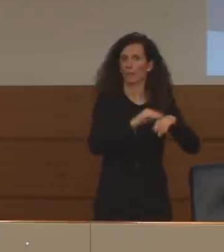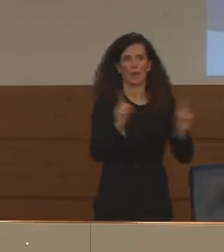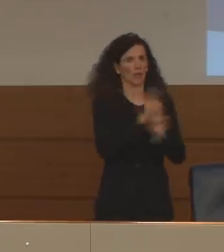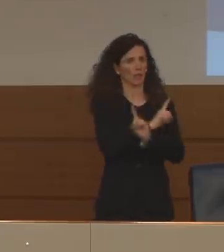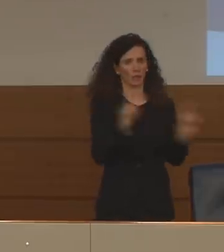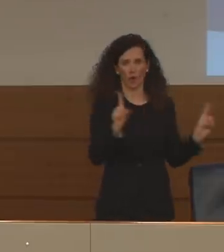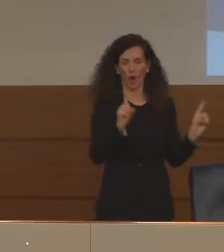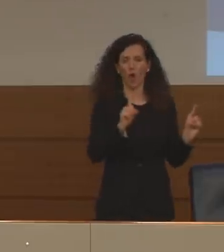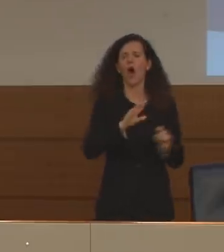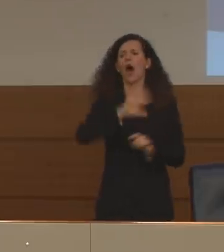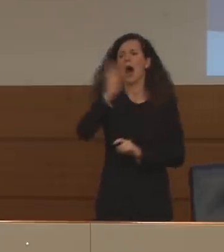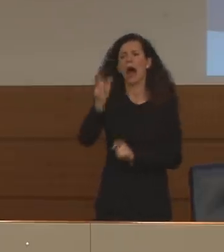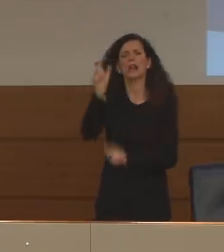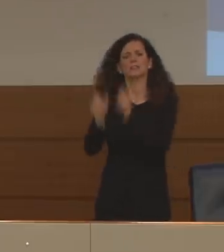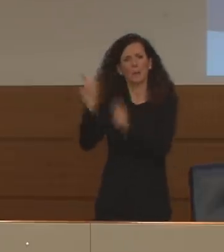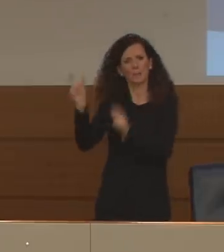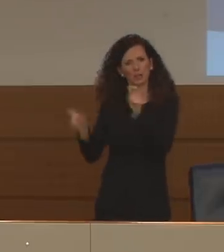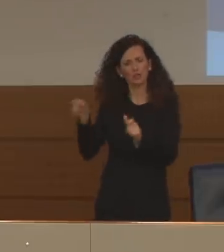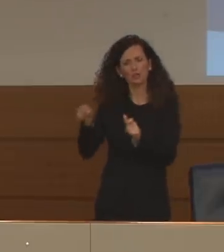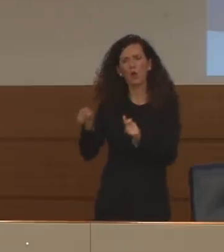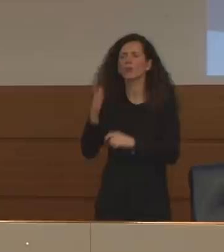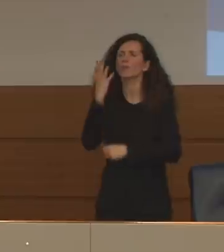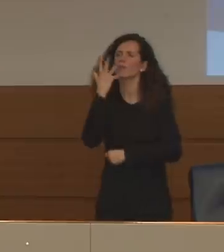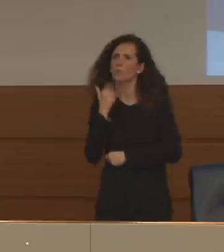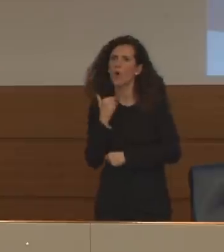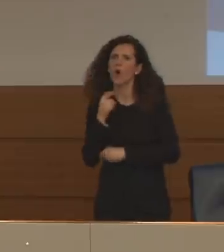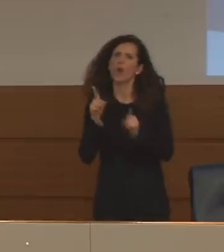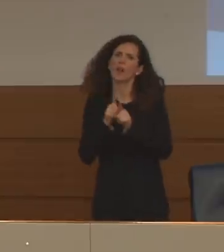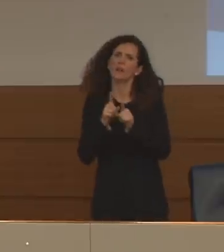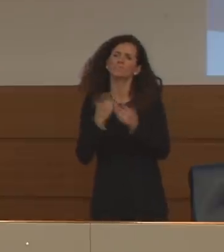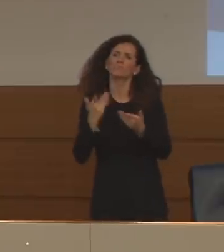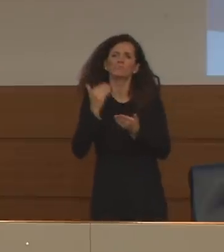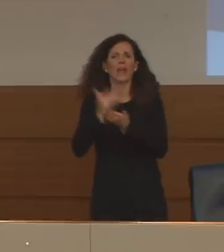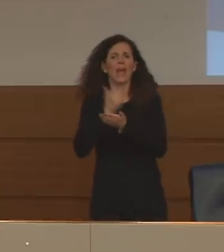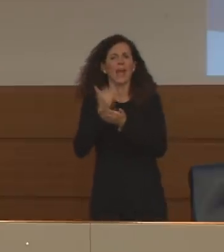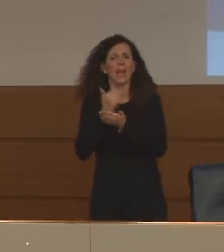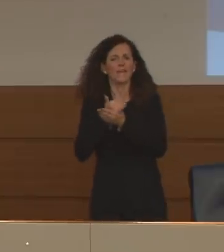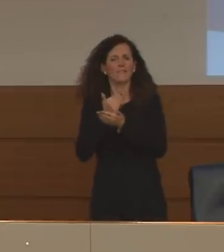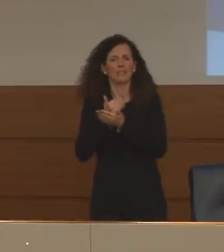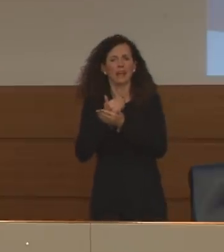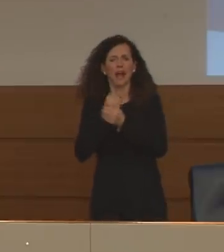altre persone che vogliono in qualche modo evitare la diffusione del contagio